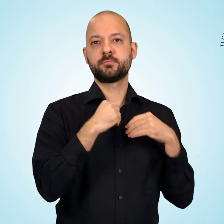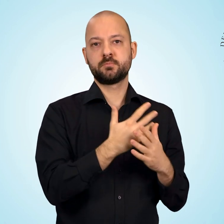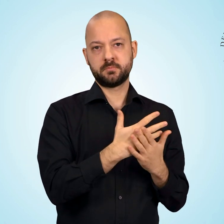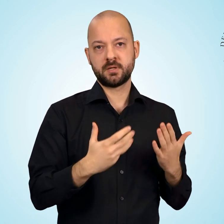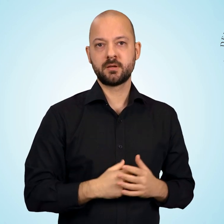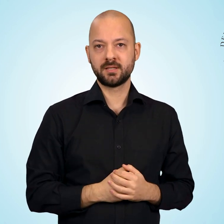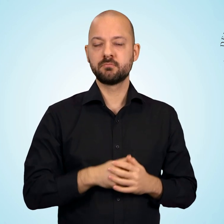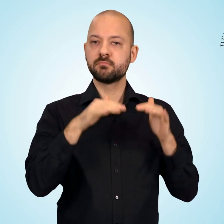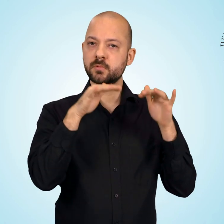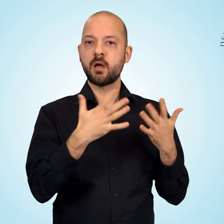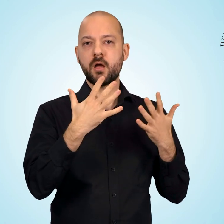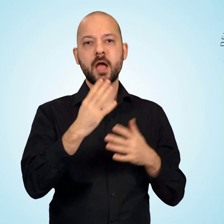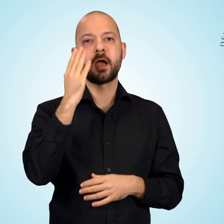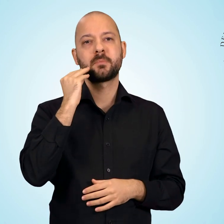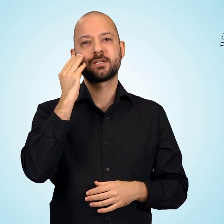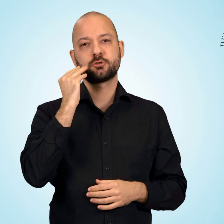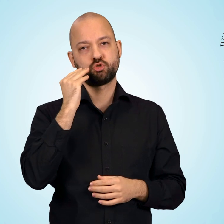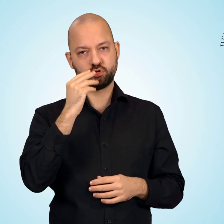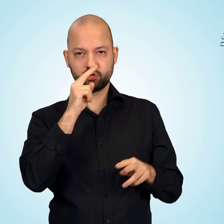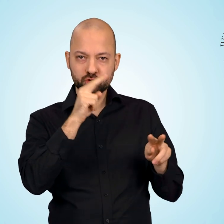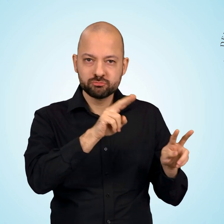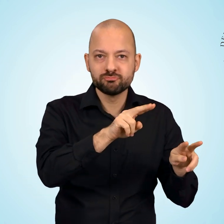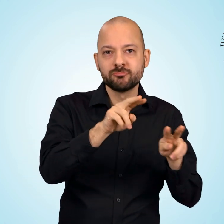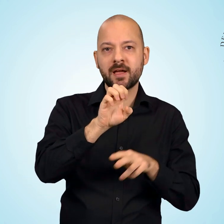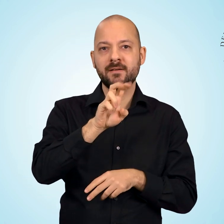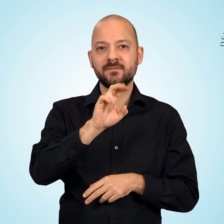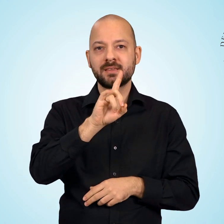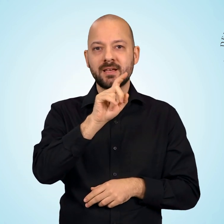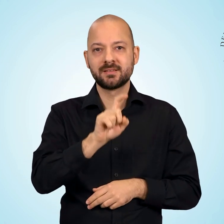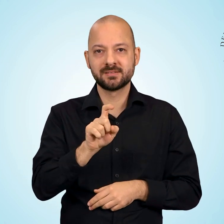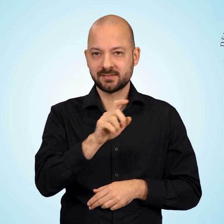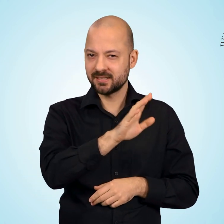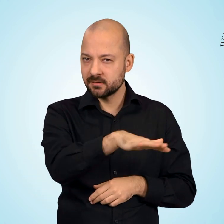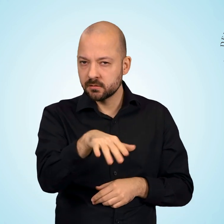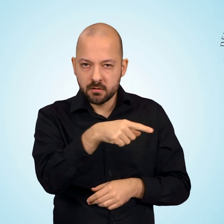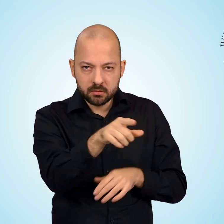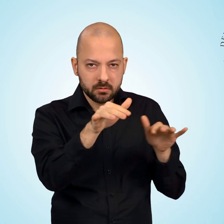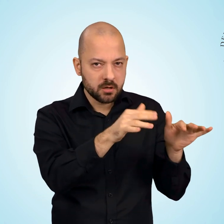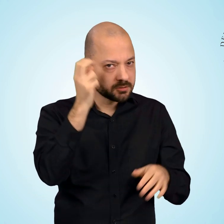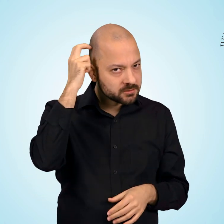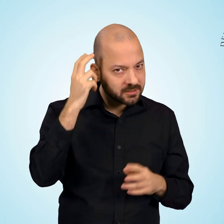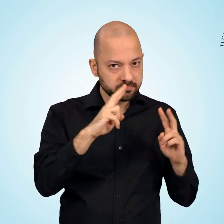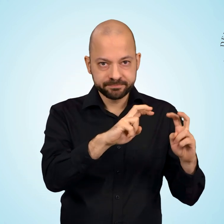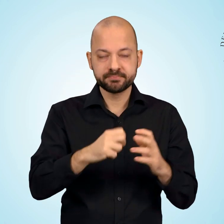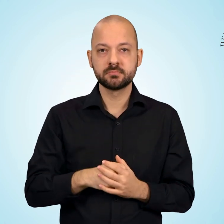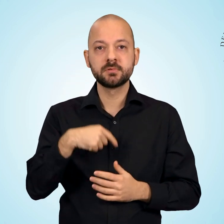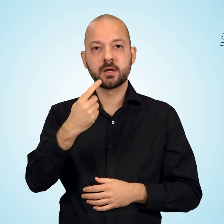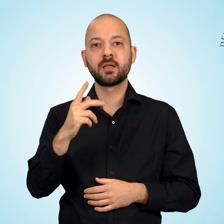zur Sprache: empirische Evidenz von Kindern mit CI“,